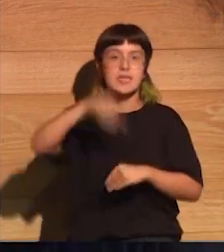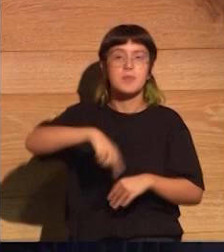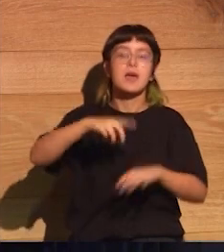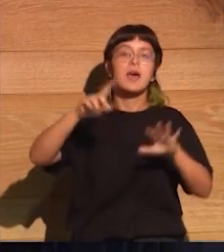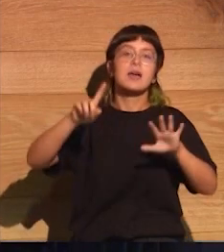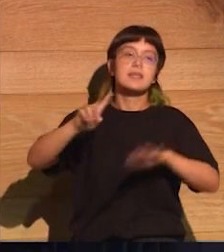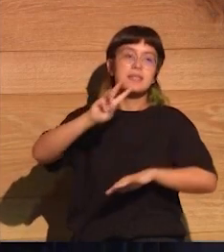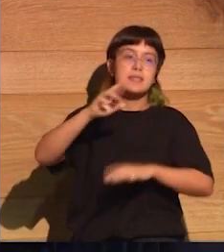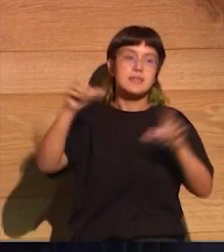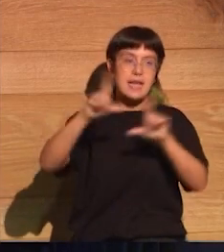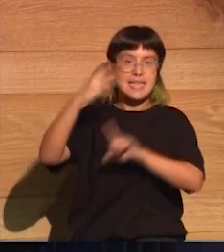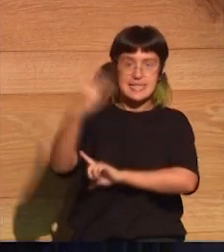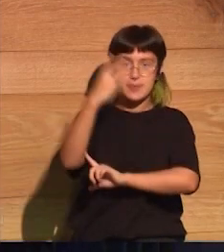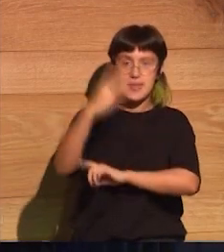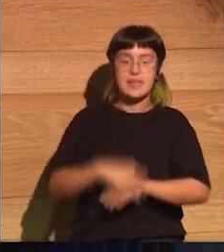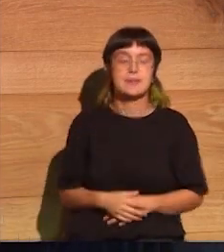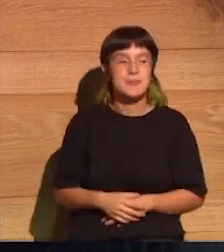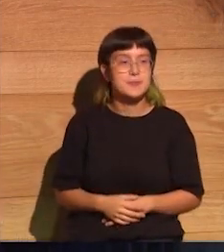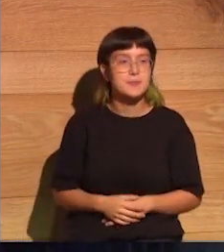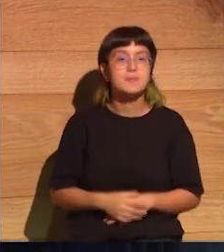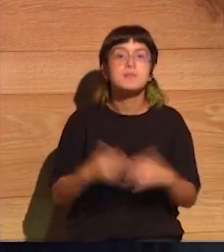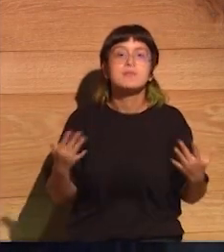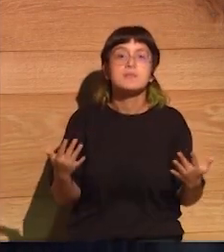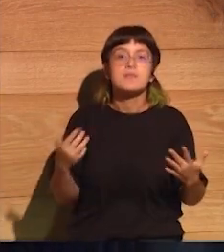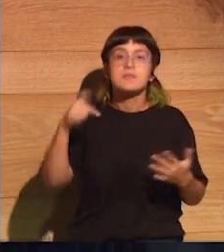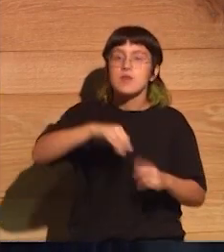Nos acordamos de nuestra casa por hacer un evento tan importante.